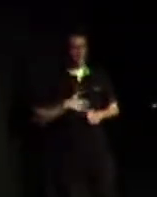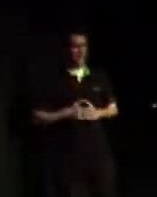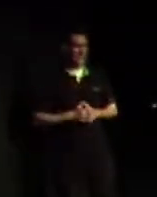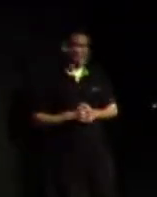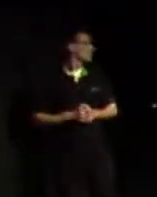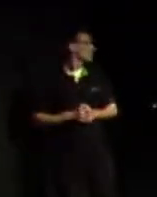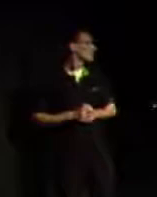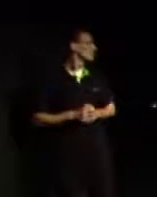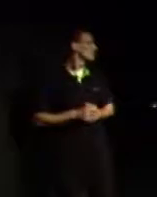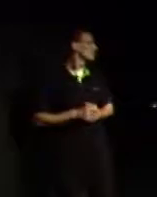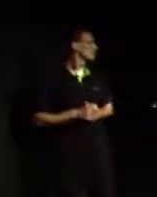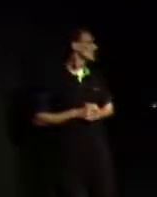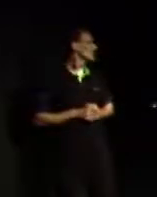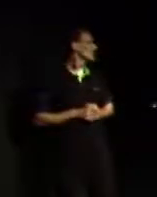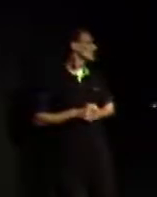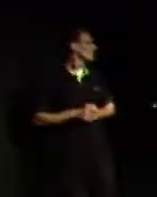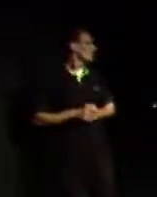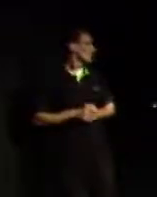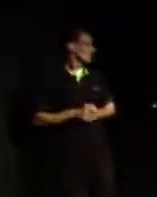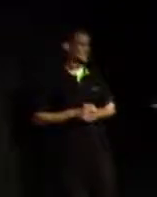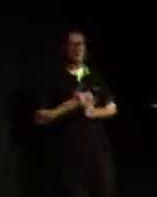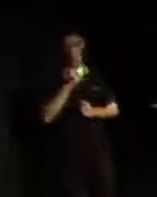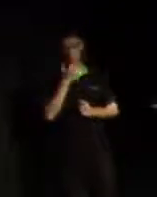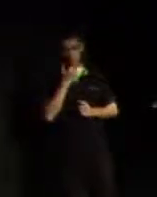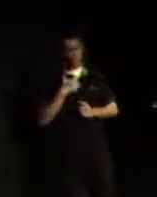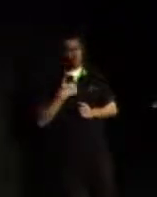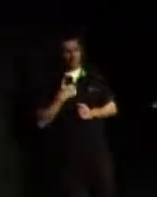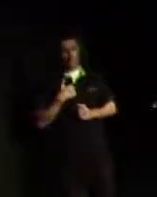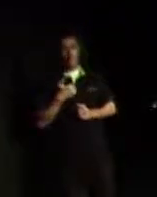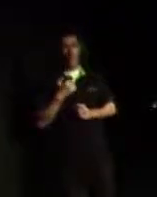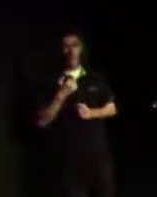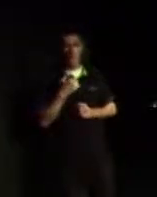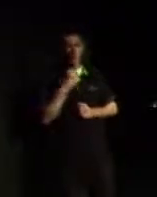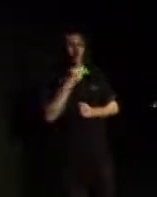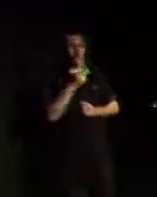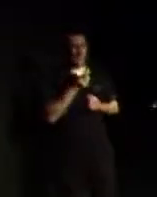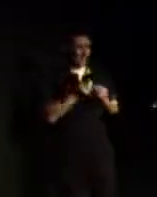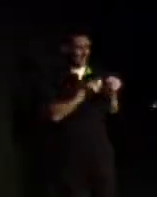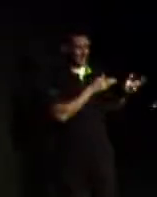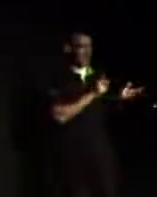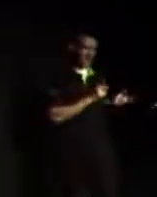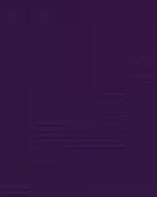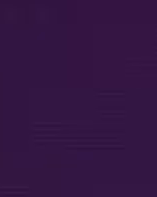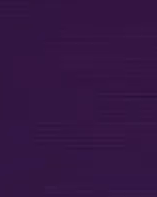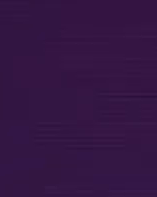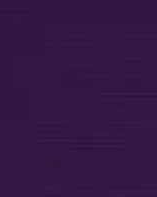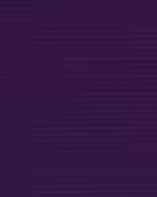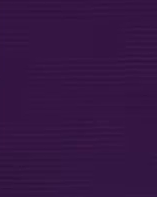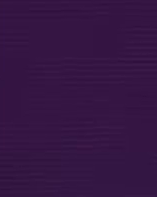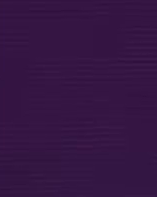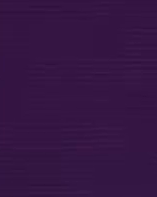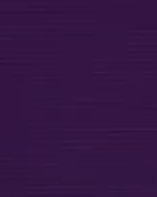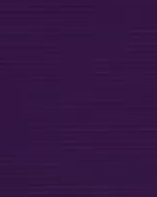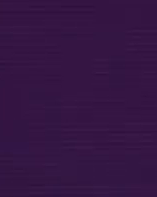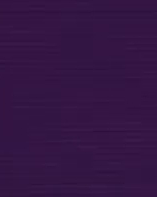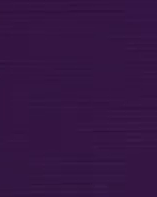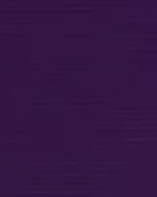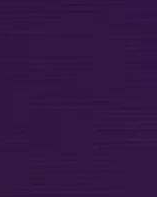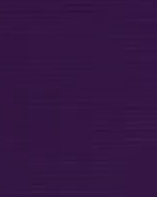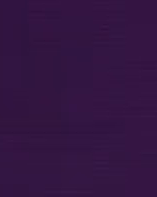Não só aproveitar, porque eu não tive a oportunidade ainda, mas também fazer o convite que vocês entrem na página